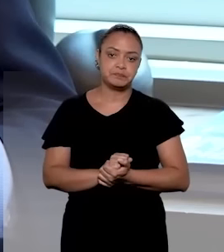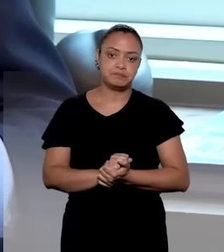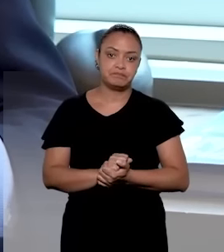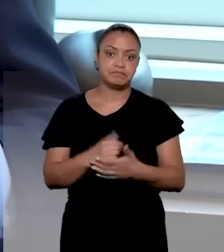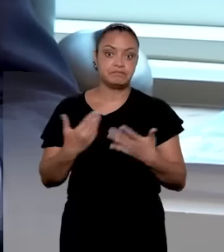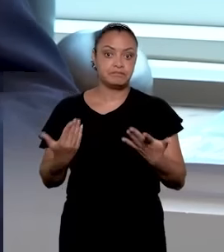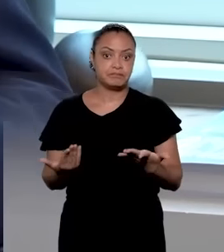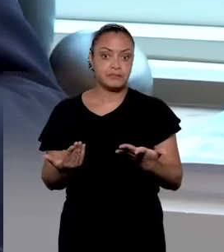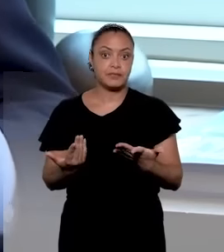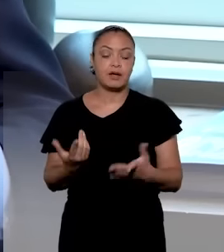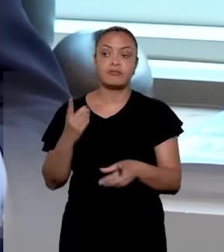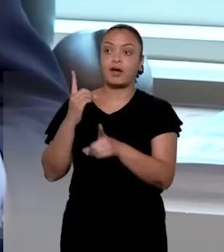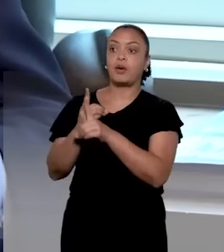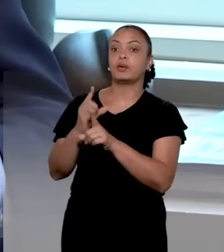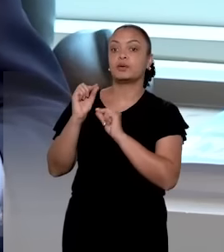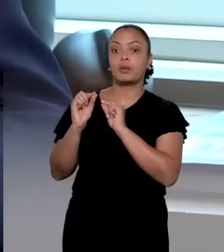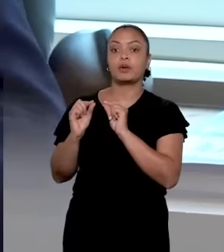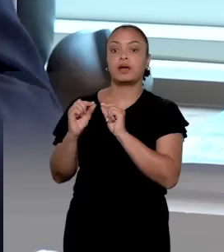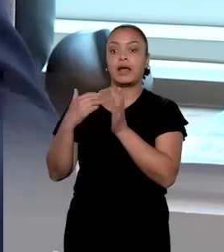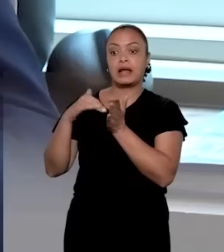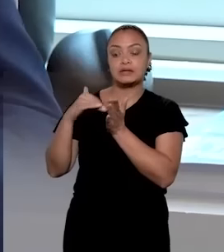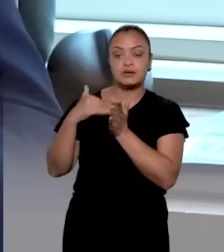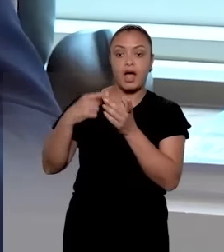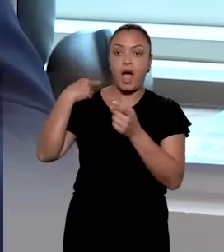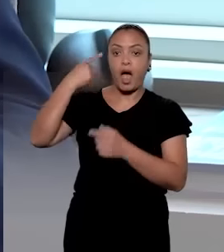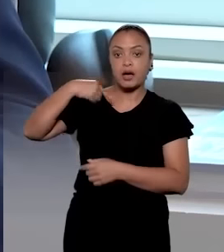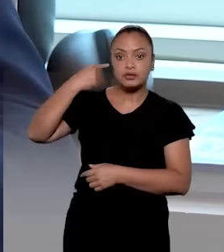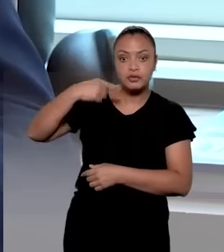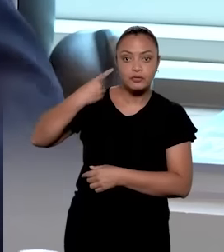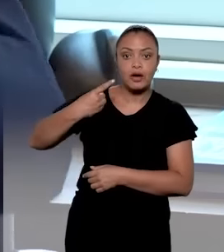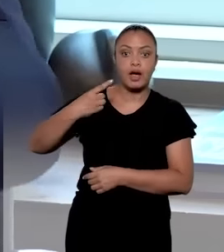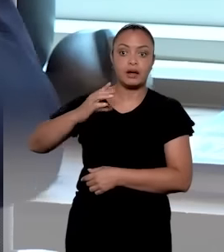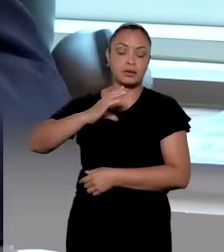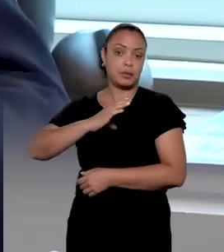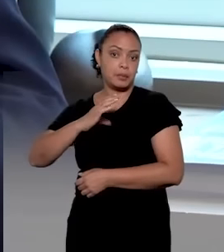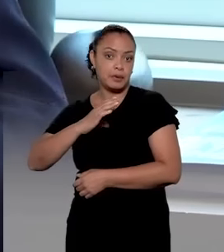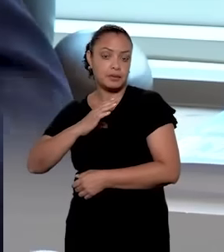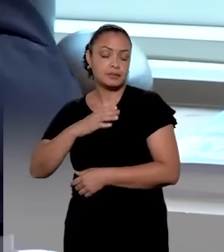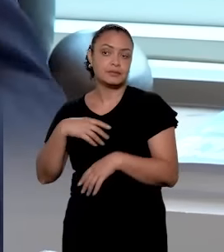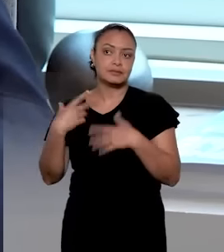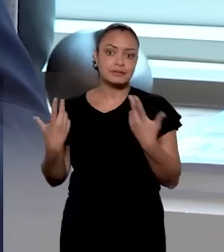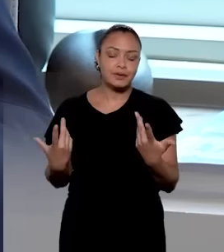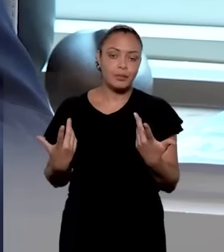em contratos feitos por advogados urbanos, economistas que dão orientação, são urbanos.